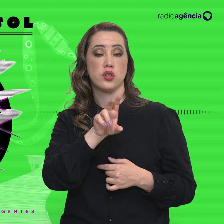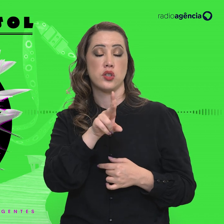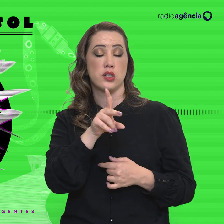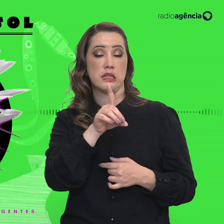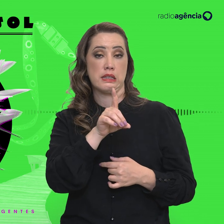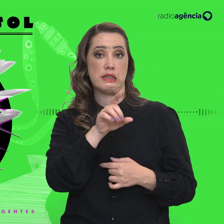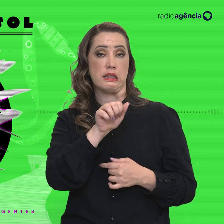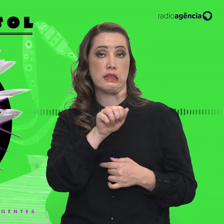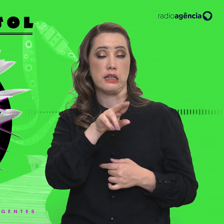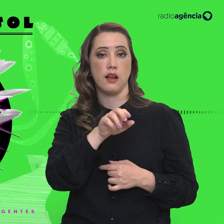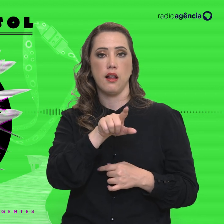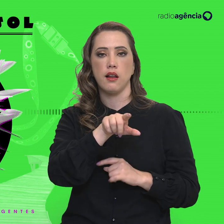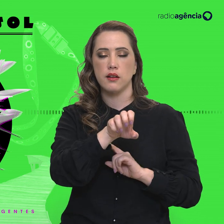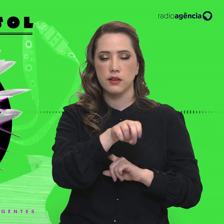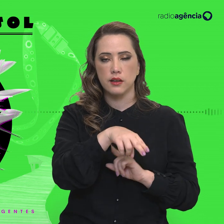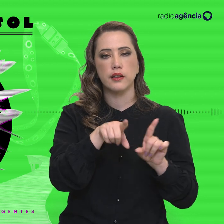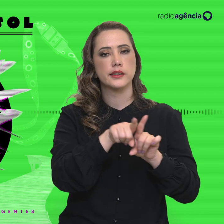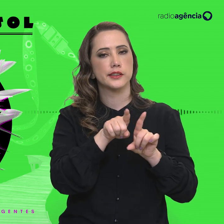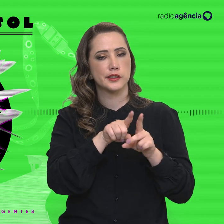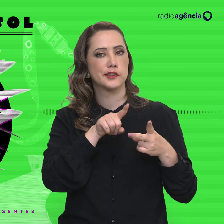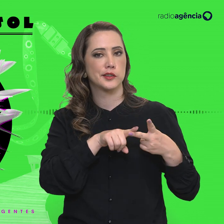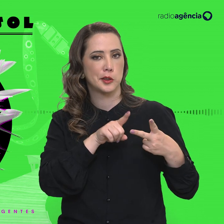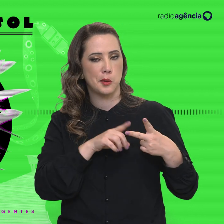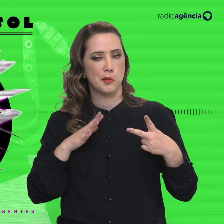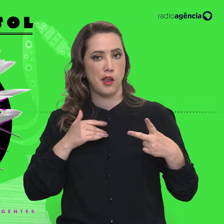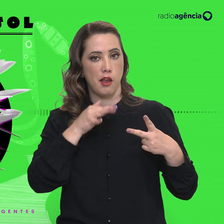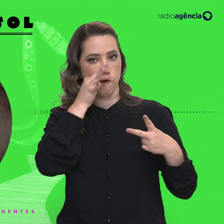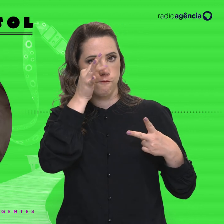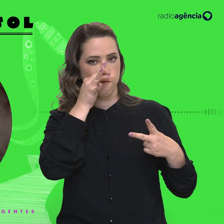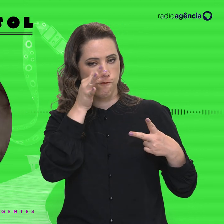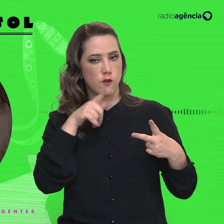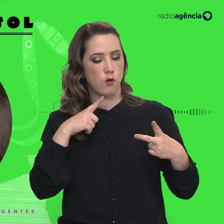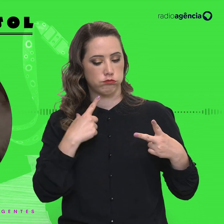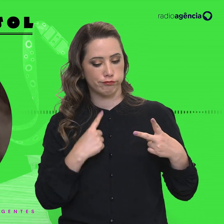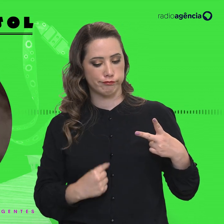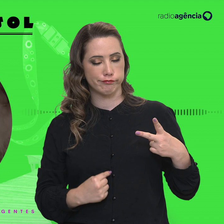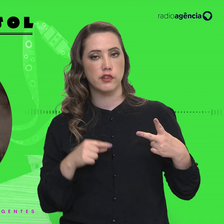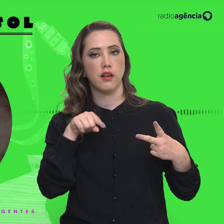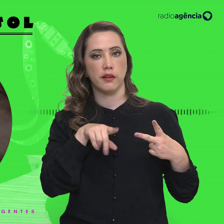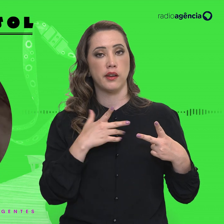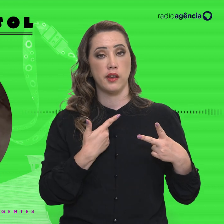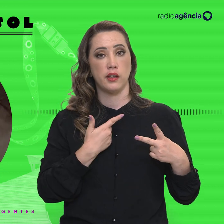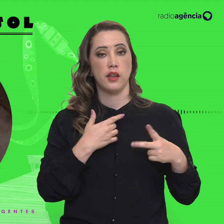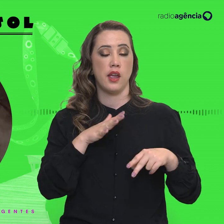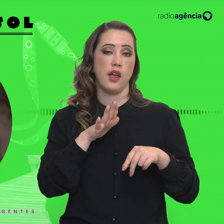e a estampa de girassol que é das deficiências invisíveis [Leyberson] E no caso de quem está acompanhando pelo videocast,